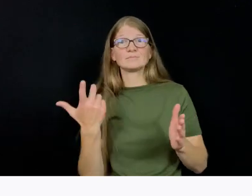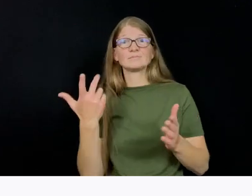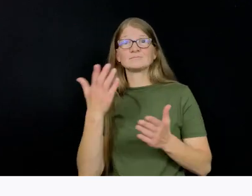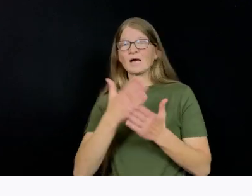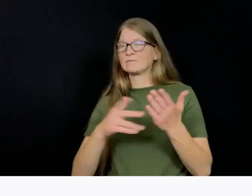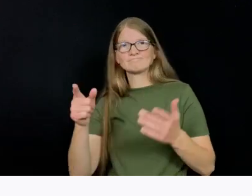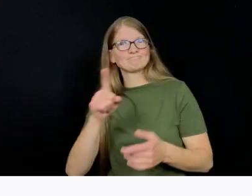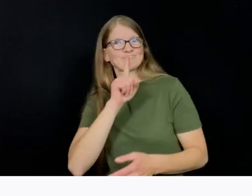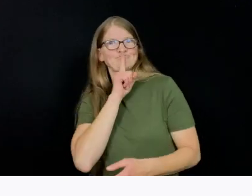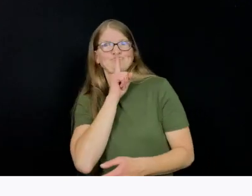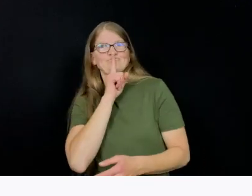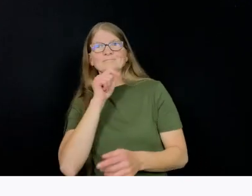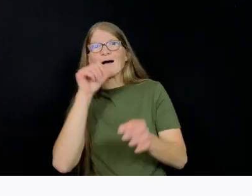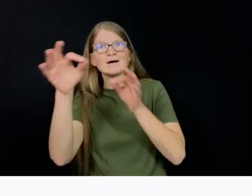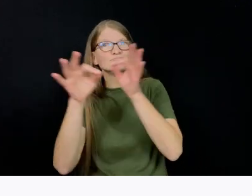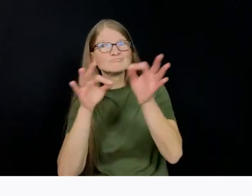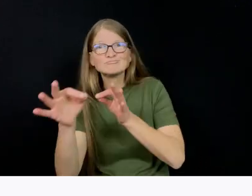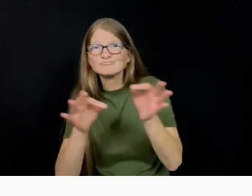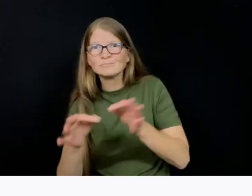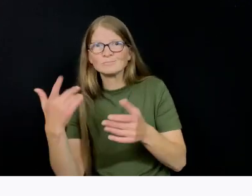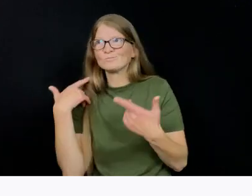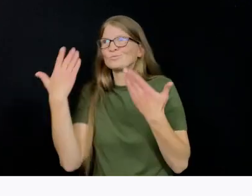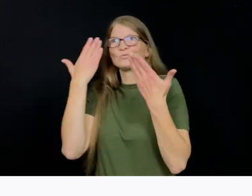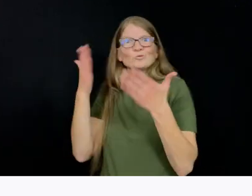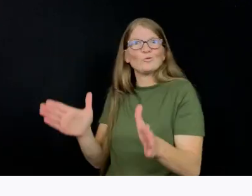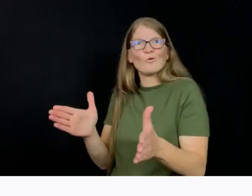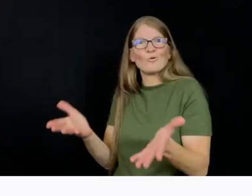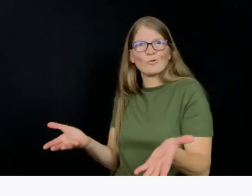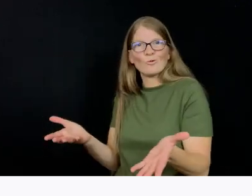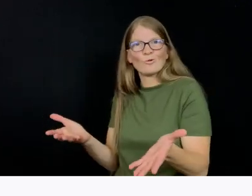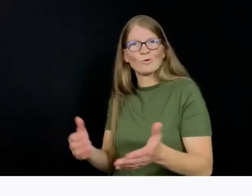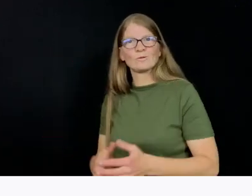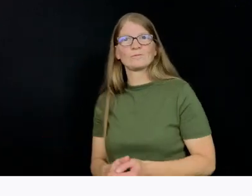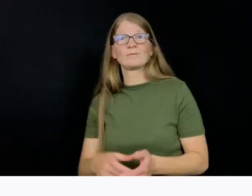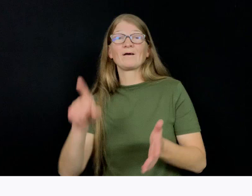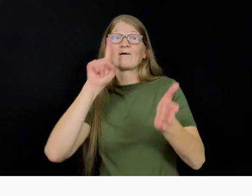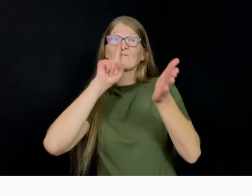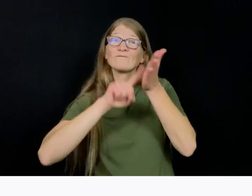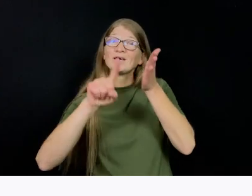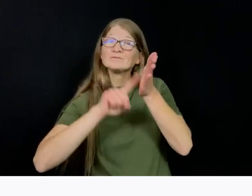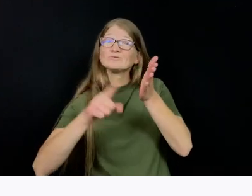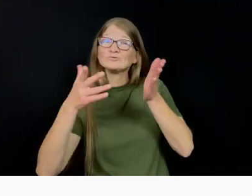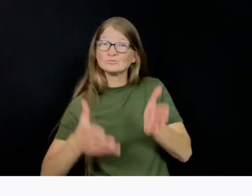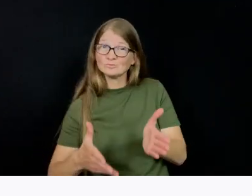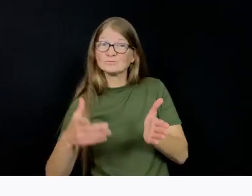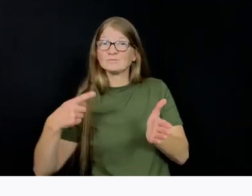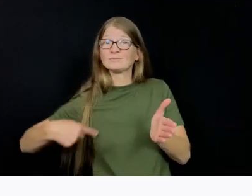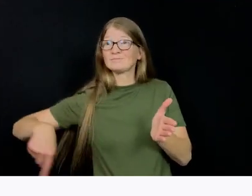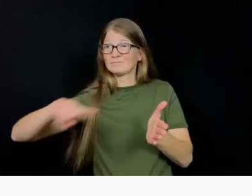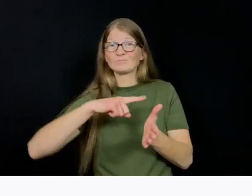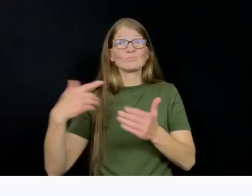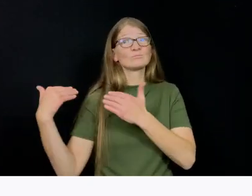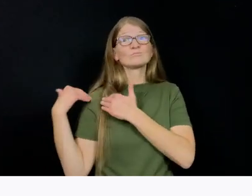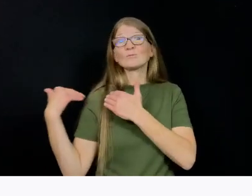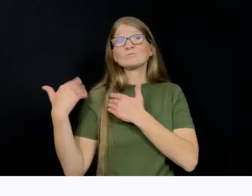لتطلعهم عما يحدث حقاً هناك؟ فيما يتعلق بالصحافة الاستقصائية فإن مهمتنا هي الكشف عن المخالفات